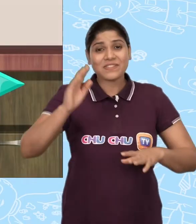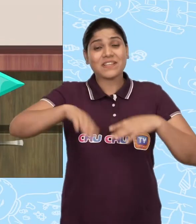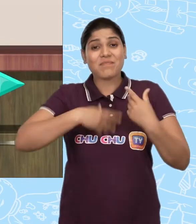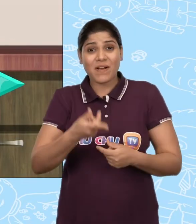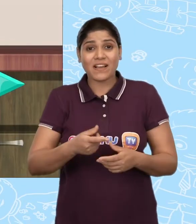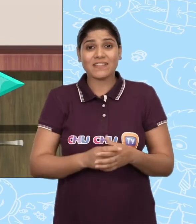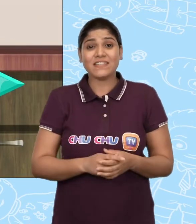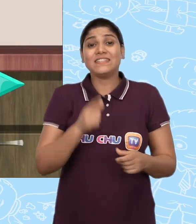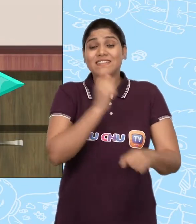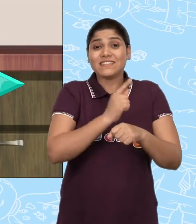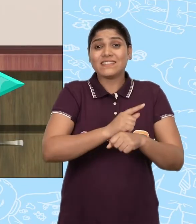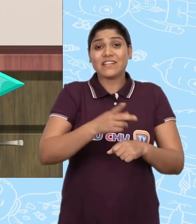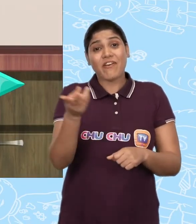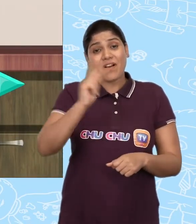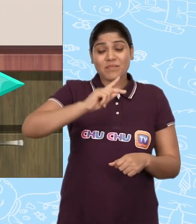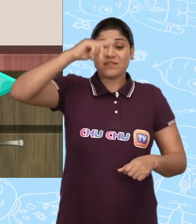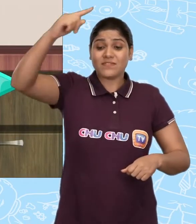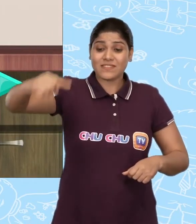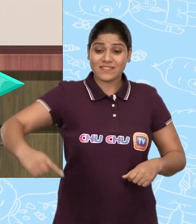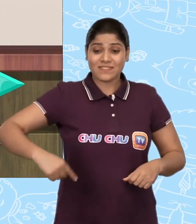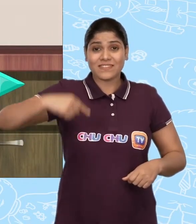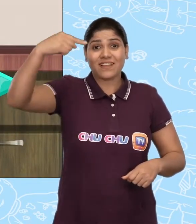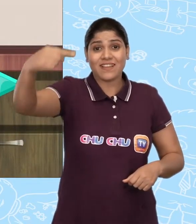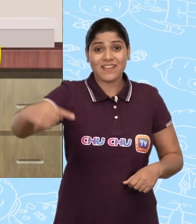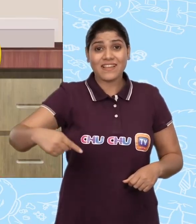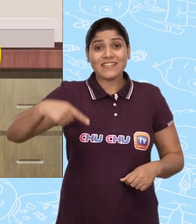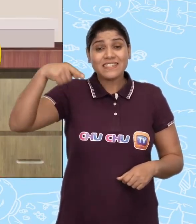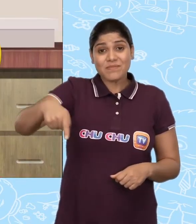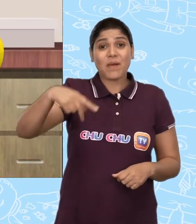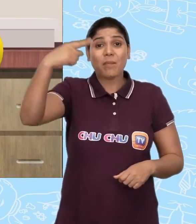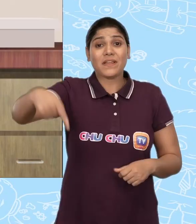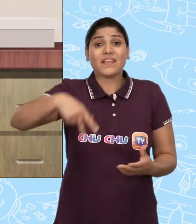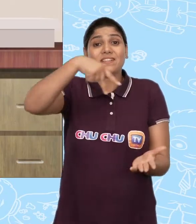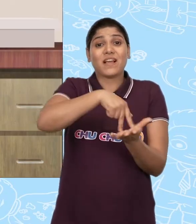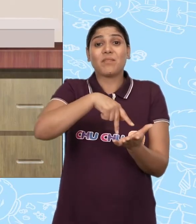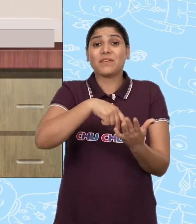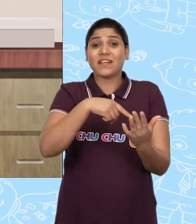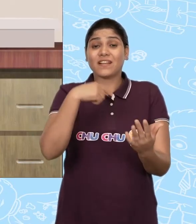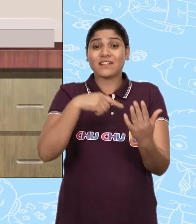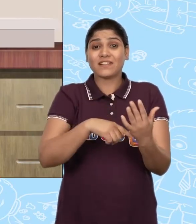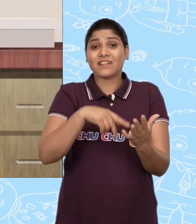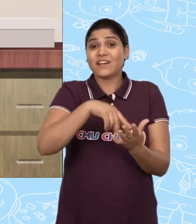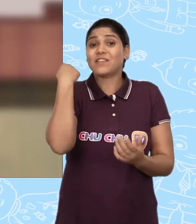फिर Miss Dorothy ने दोबारा पहिया घुमाया। इस बार रंगीन पहिये के सामने खड़ा था Cussly।